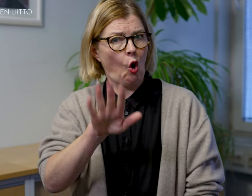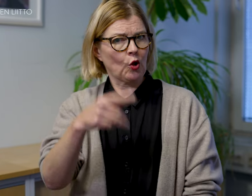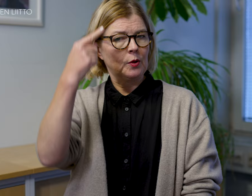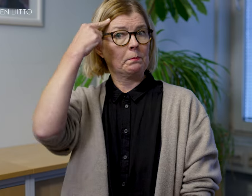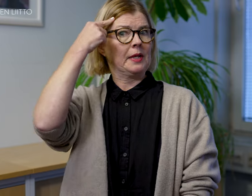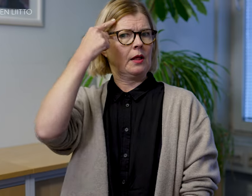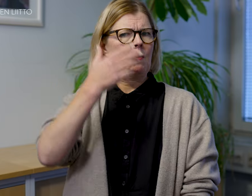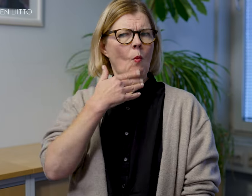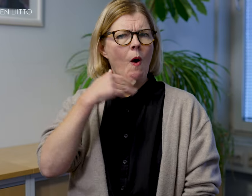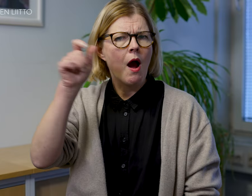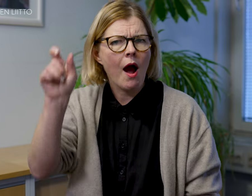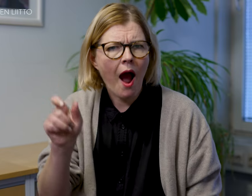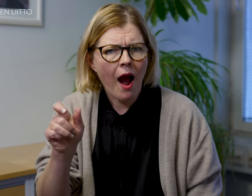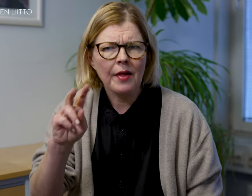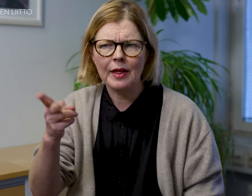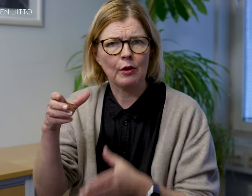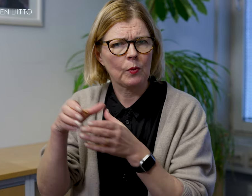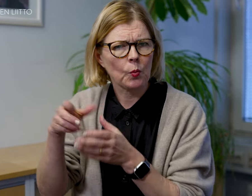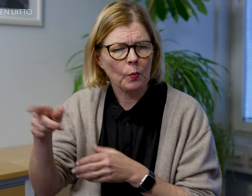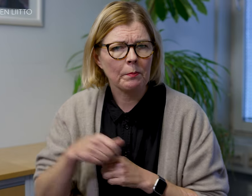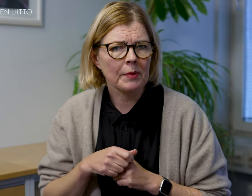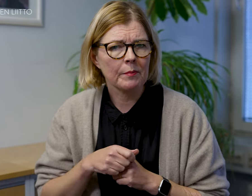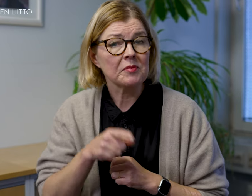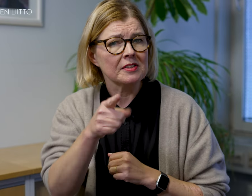Kerro meille, kuka tänä vuonna ansaitsisi palkinnon.